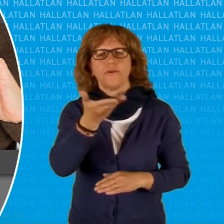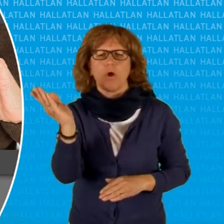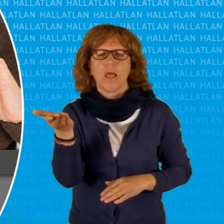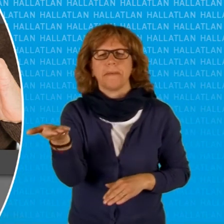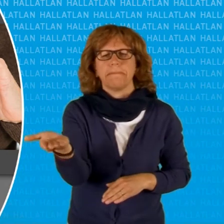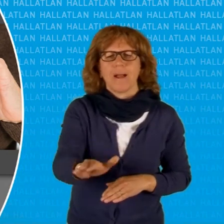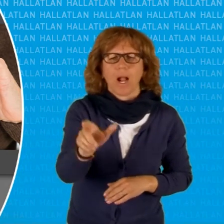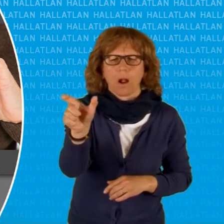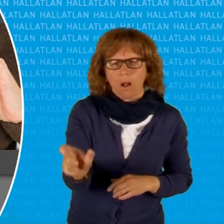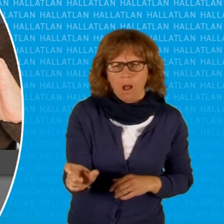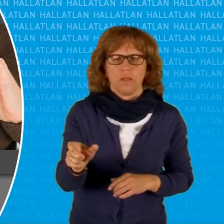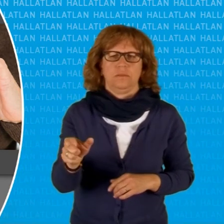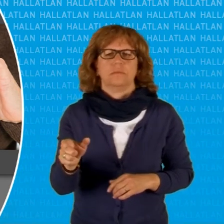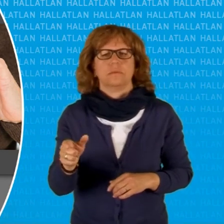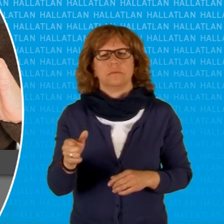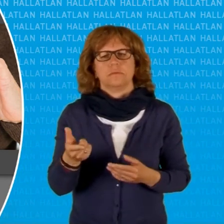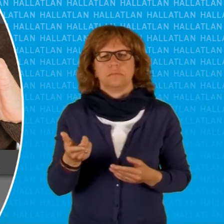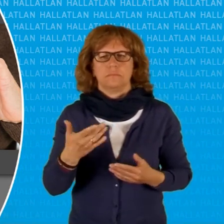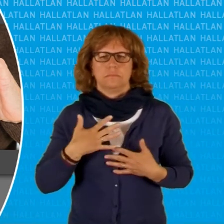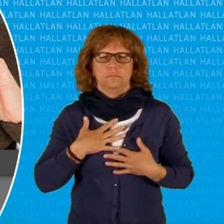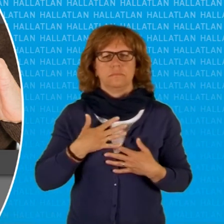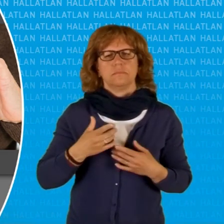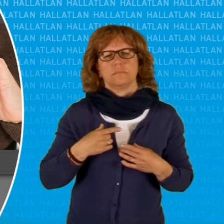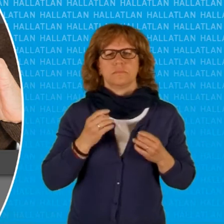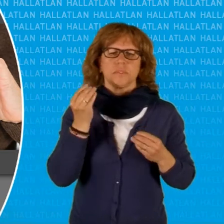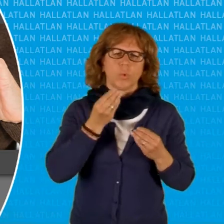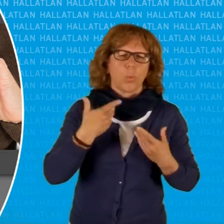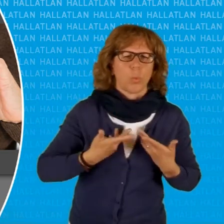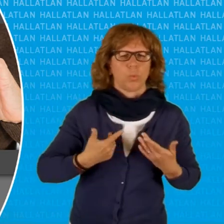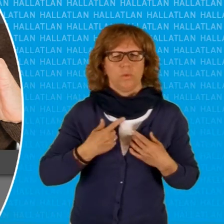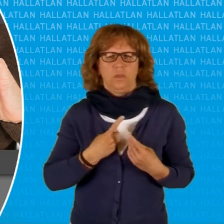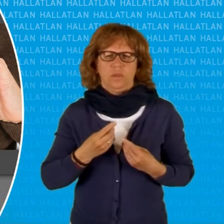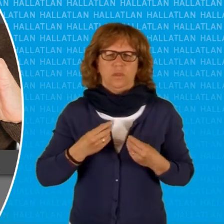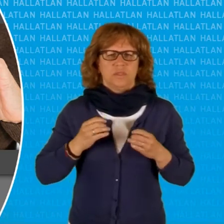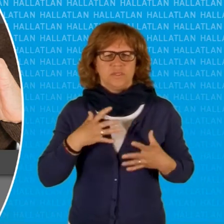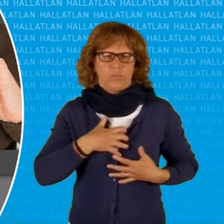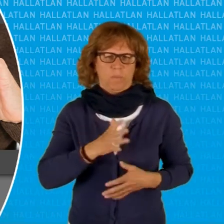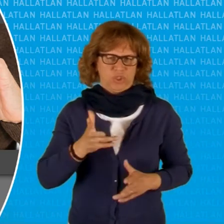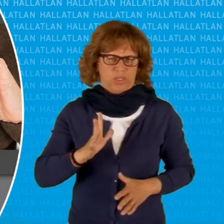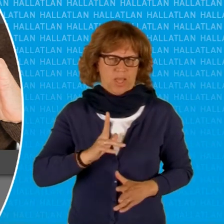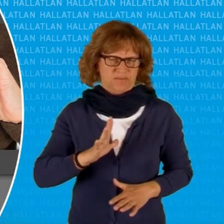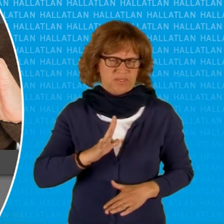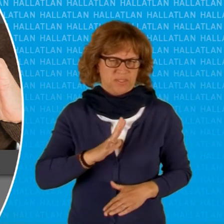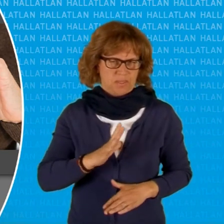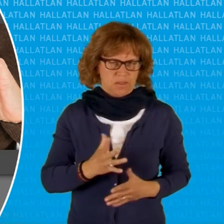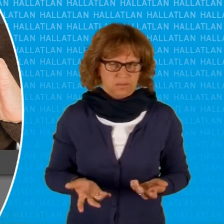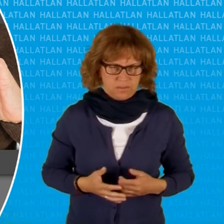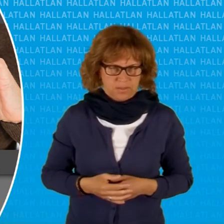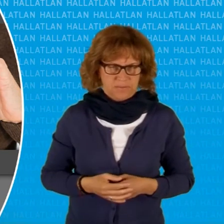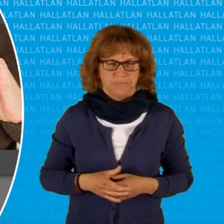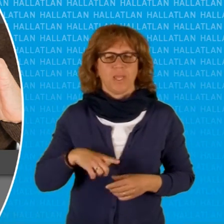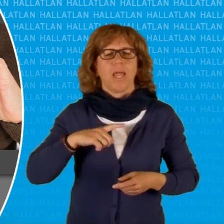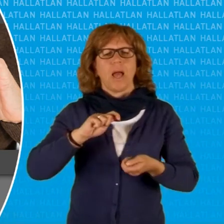Egy szeretett lény elvesztése nagymértékben növeli a szívroham kockázatát.